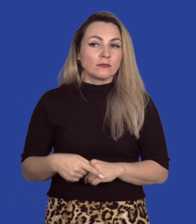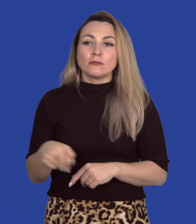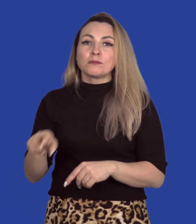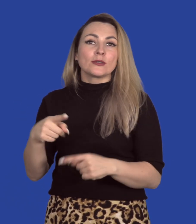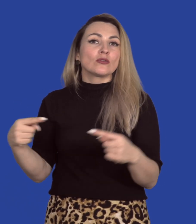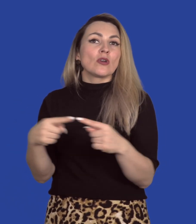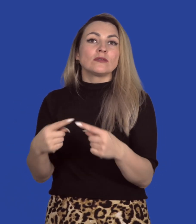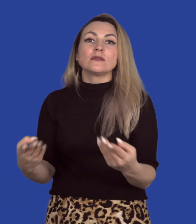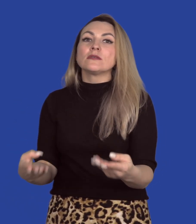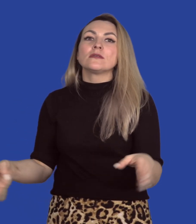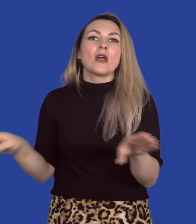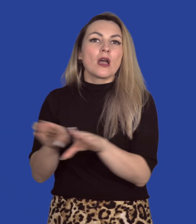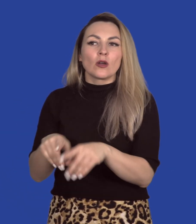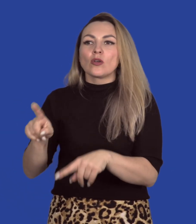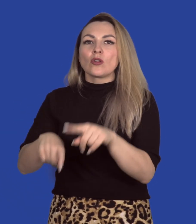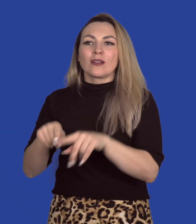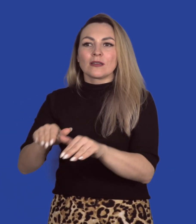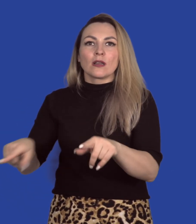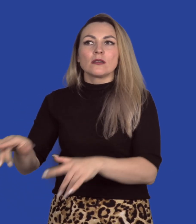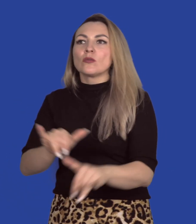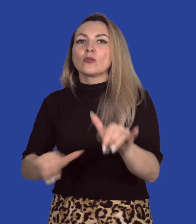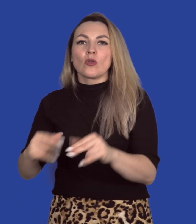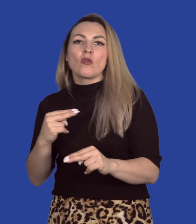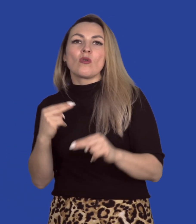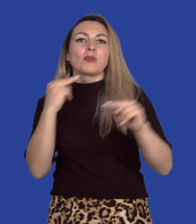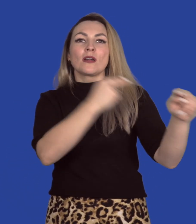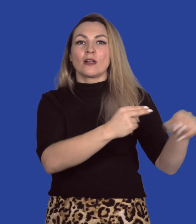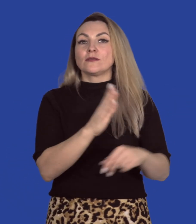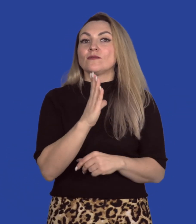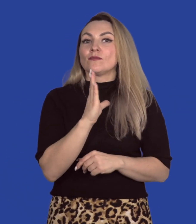Детский сад был на грани закрытия, родители глухих детей обратились за помощью в ВОГ.